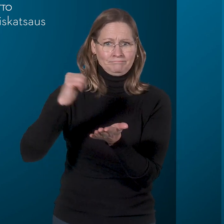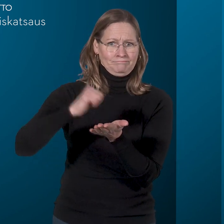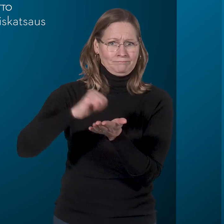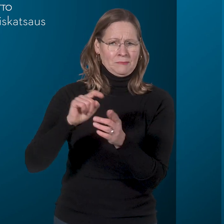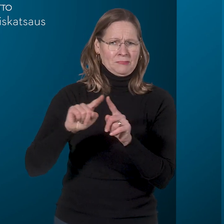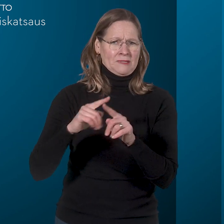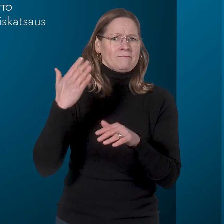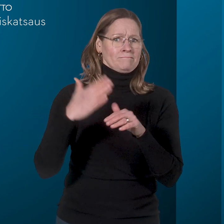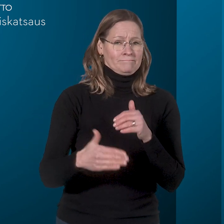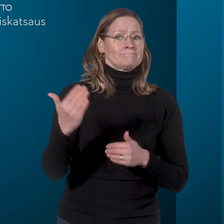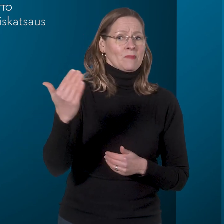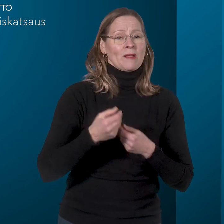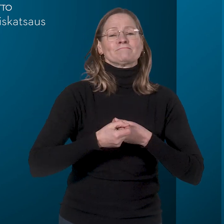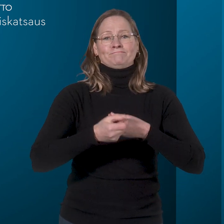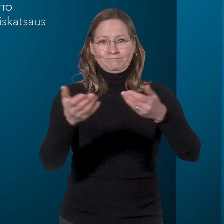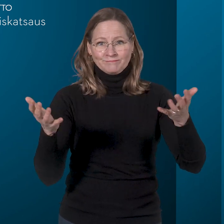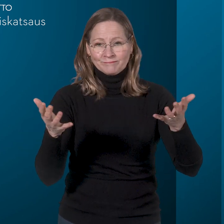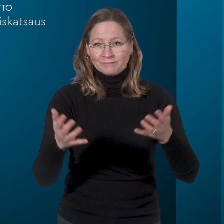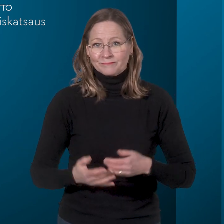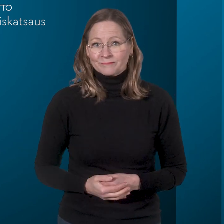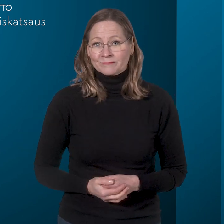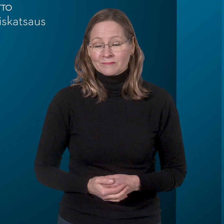joka on tulossa painosta aivan piakkoin.